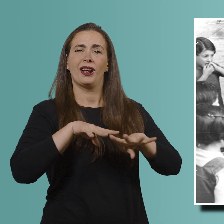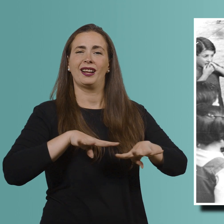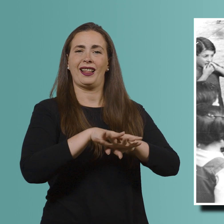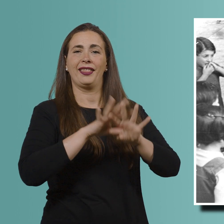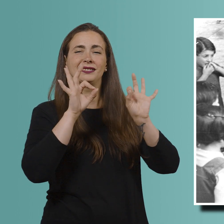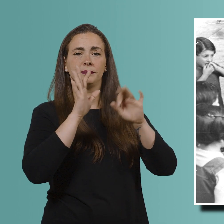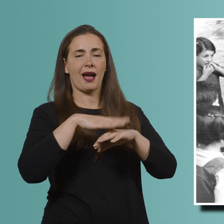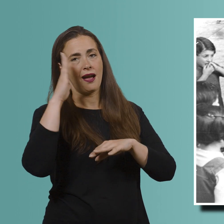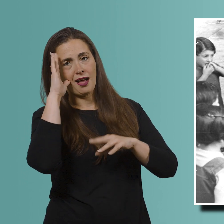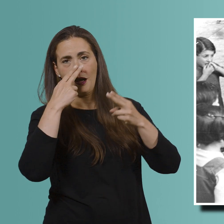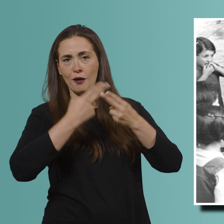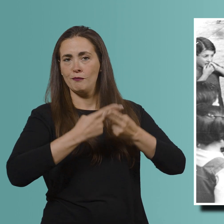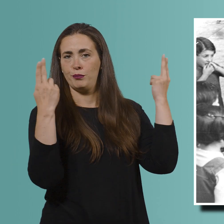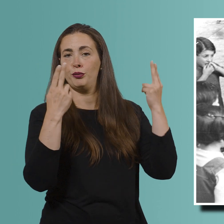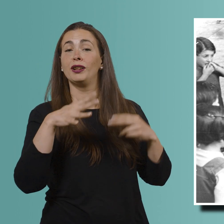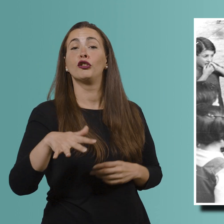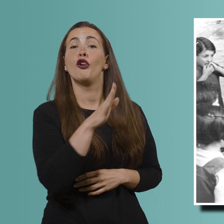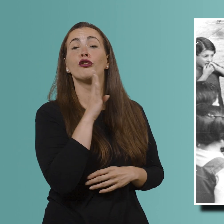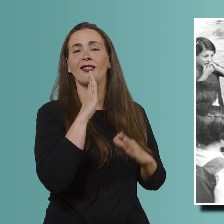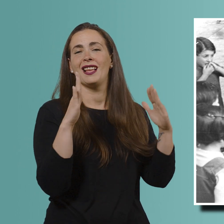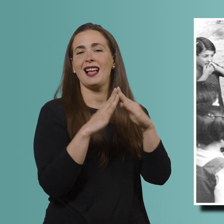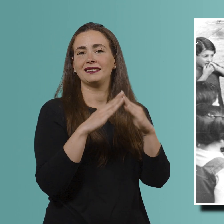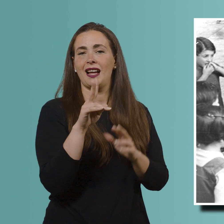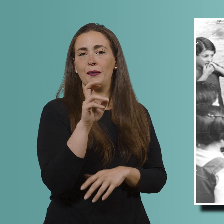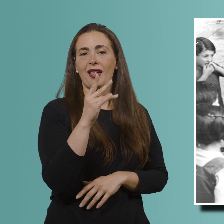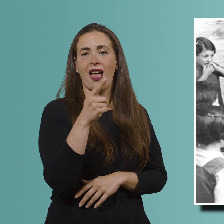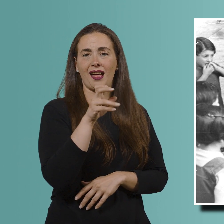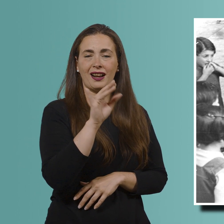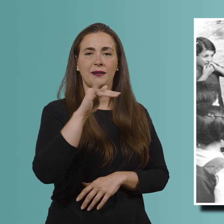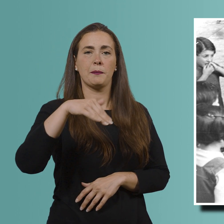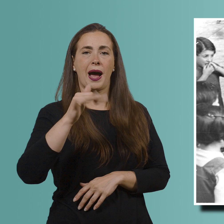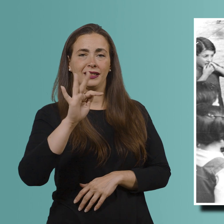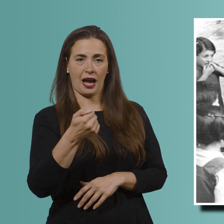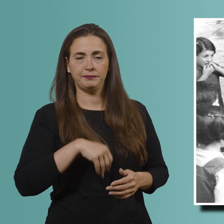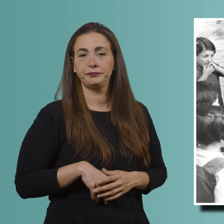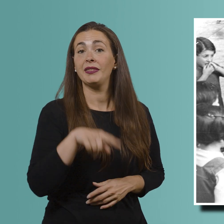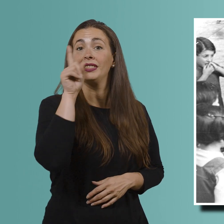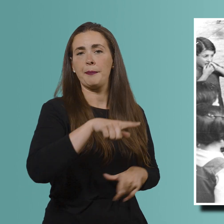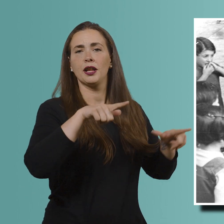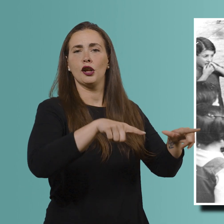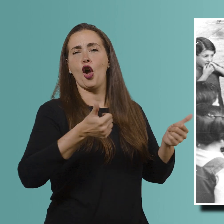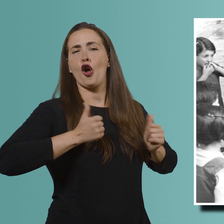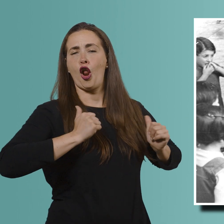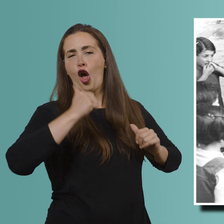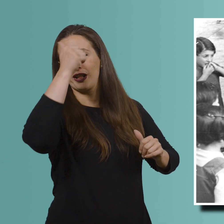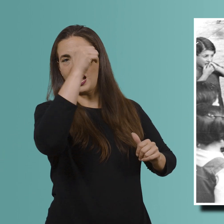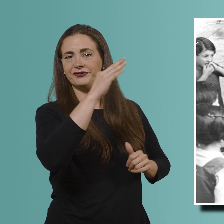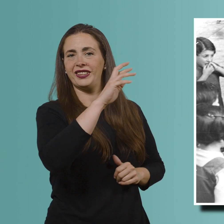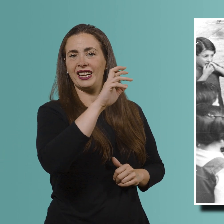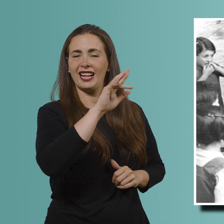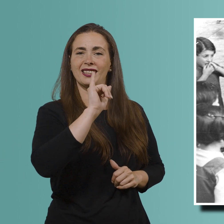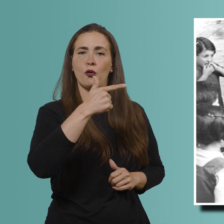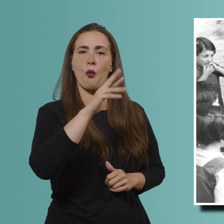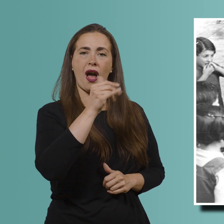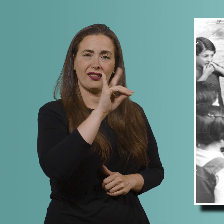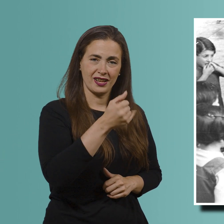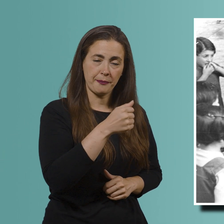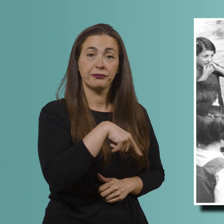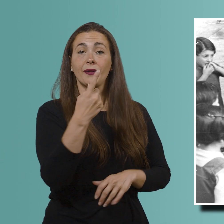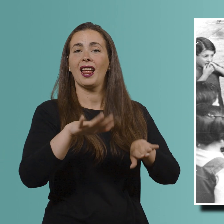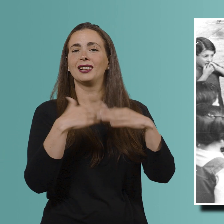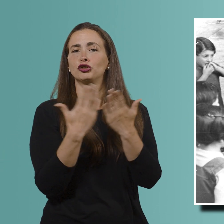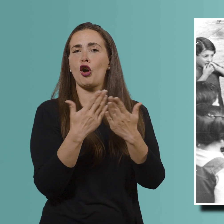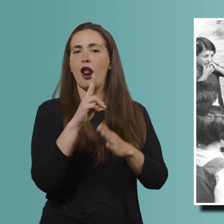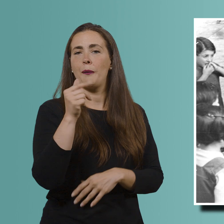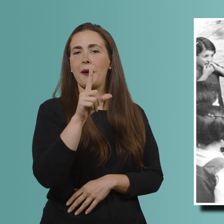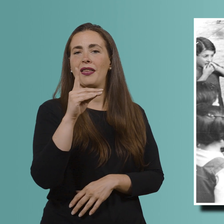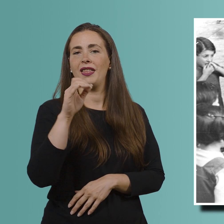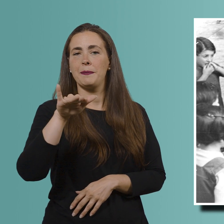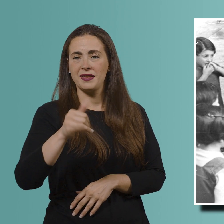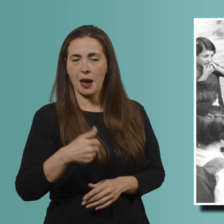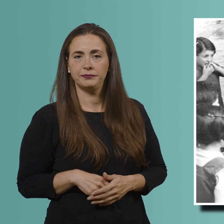a la casa Verdaguer i Mata, la Colònia Ferrer i Guàrdia, l’Escola Valldemia,